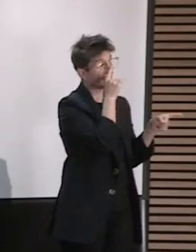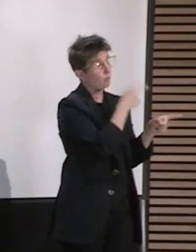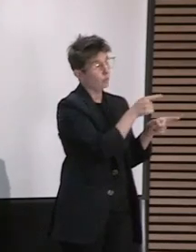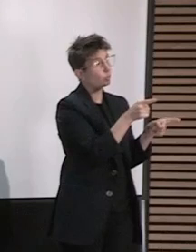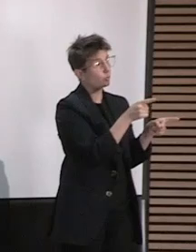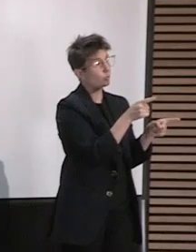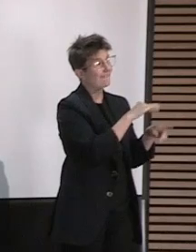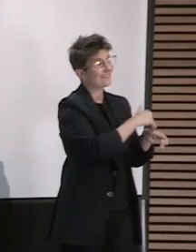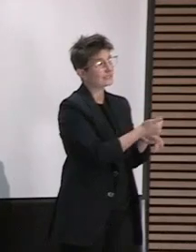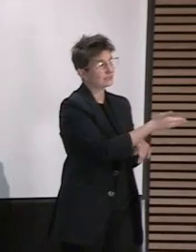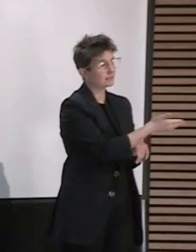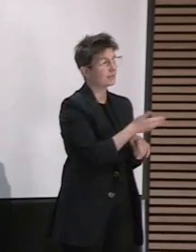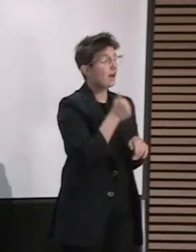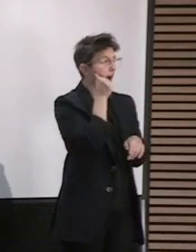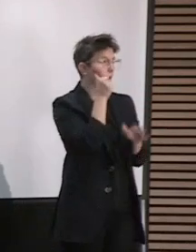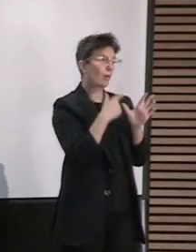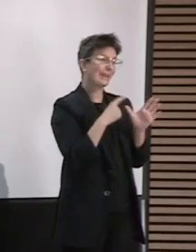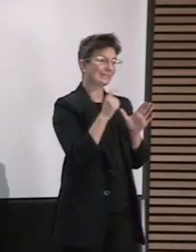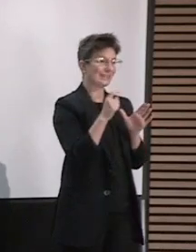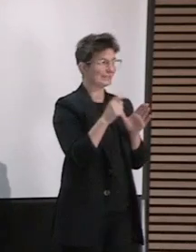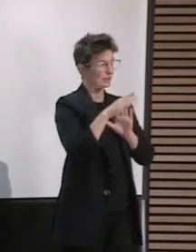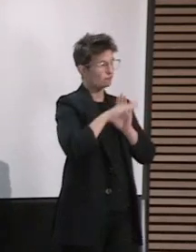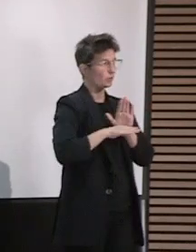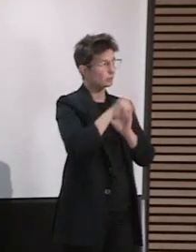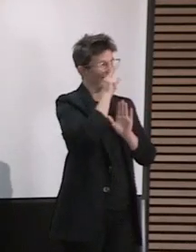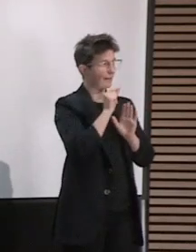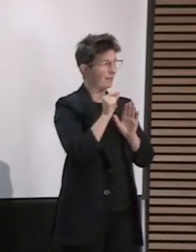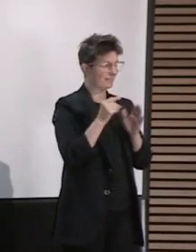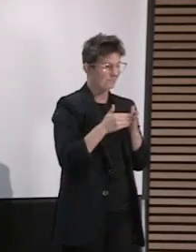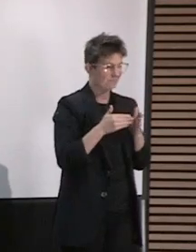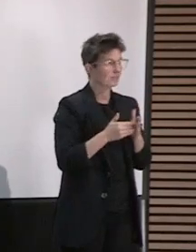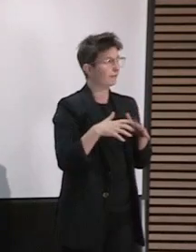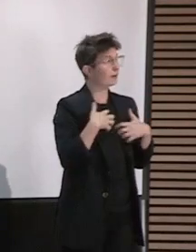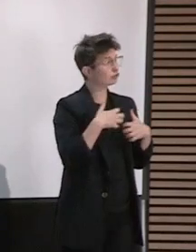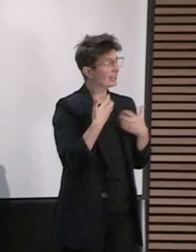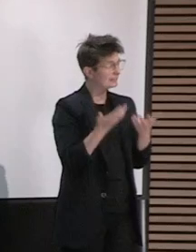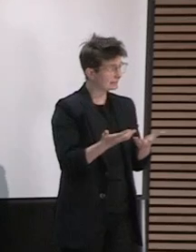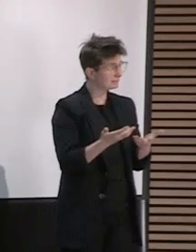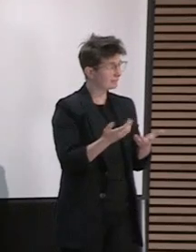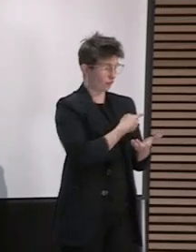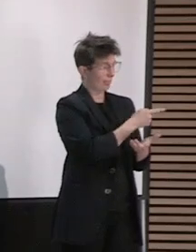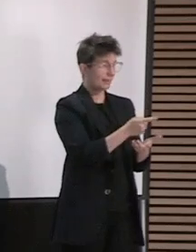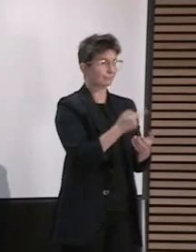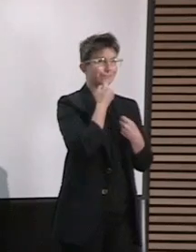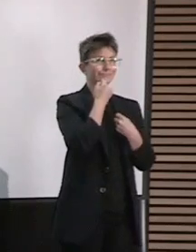whakauruhia te manene, ACC,